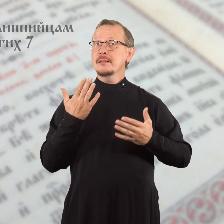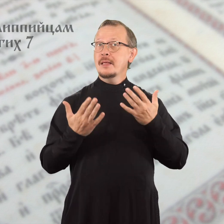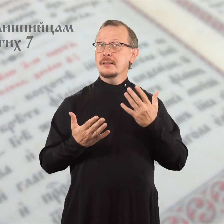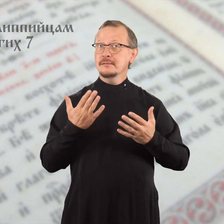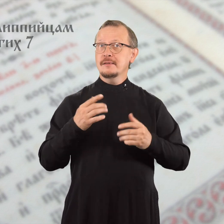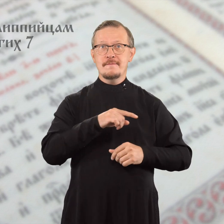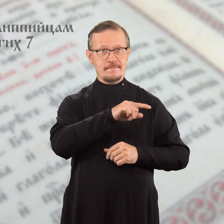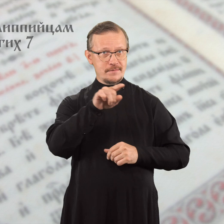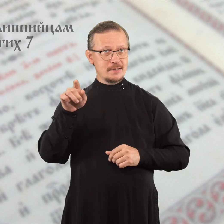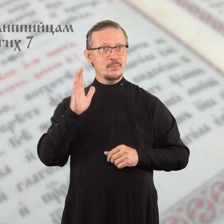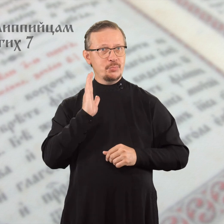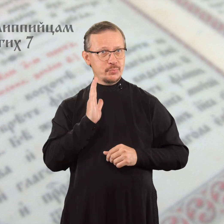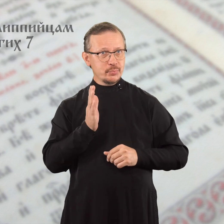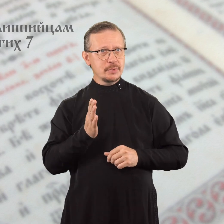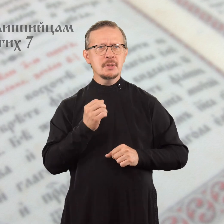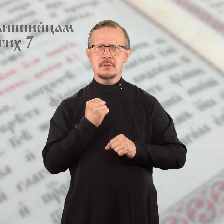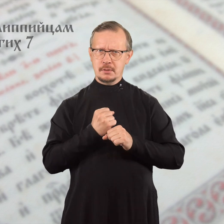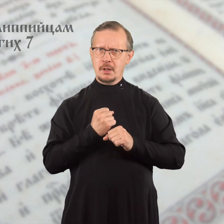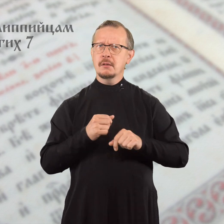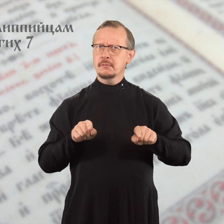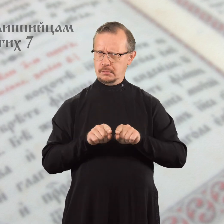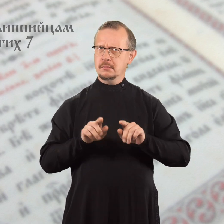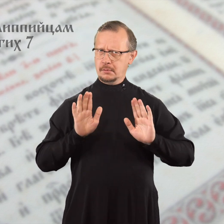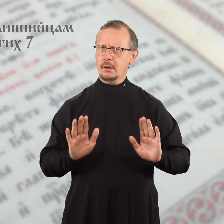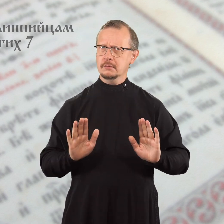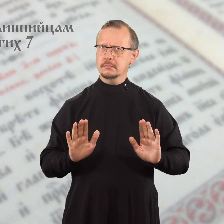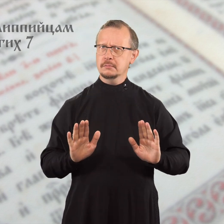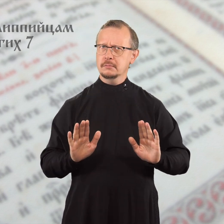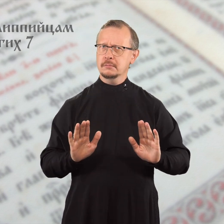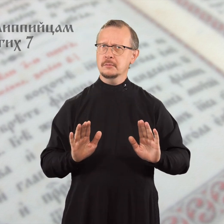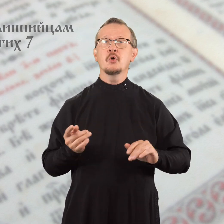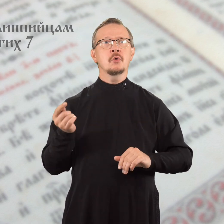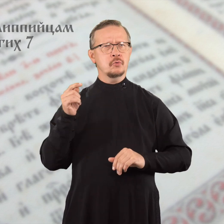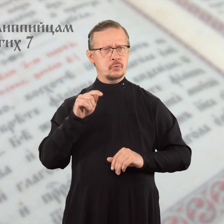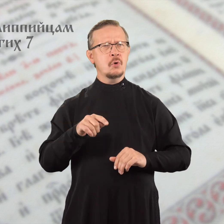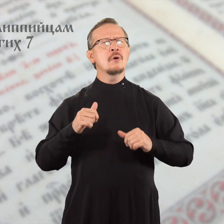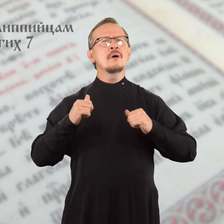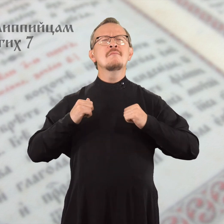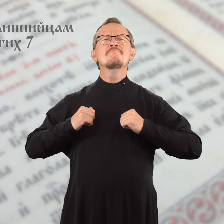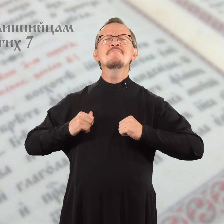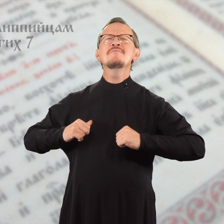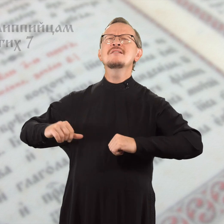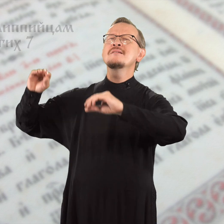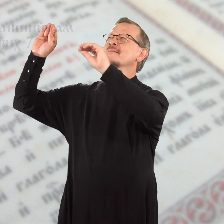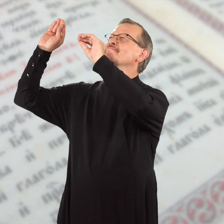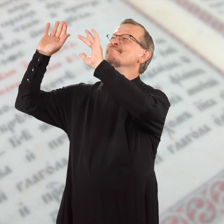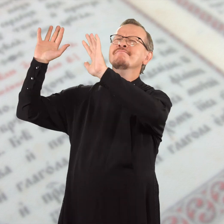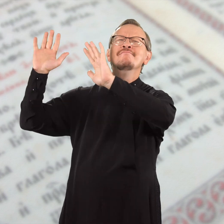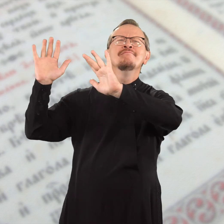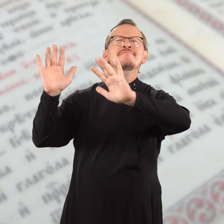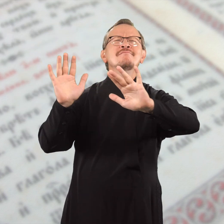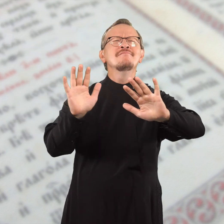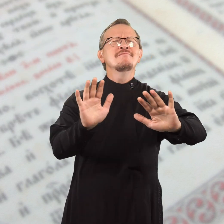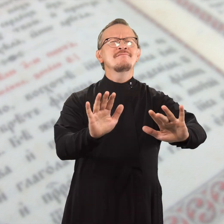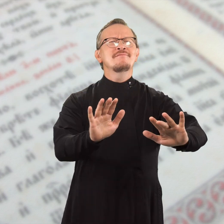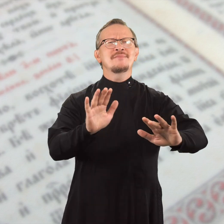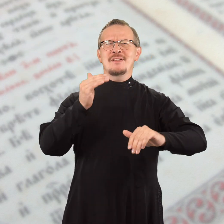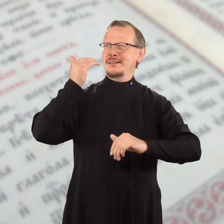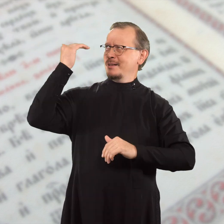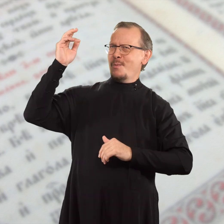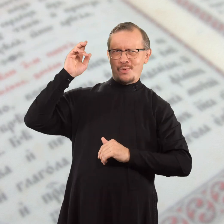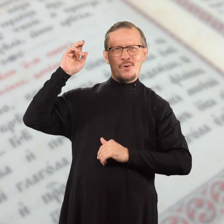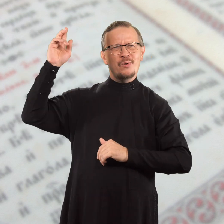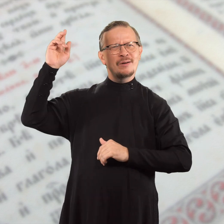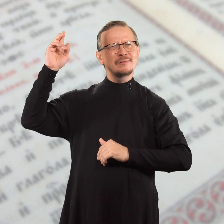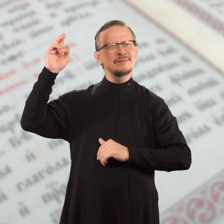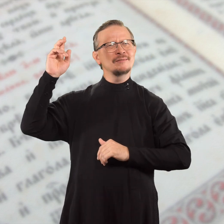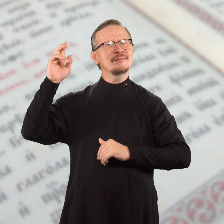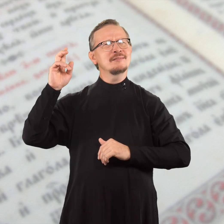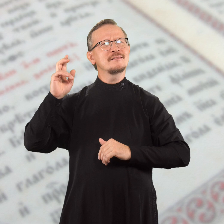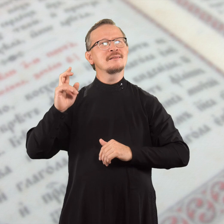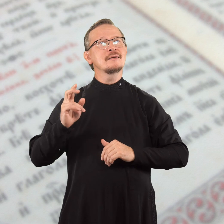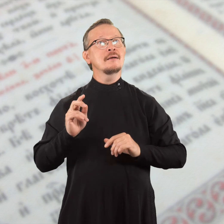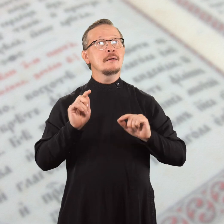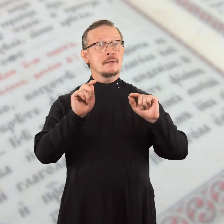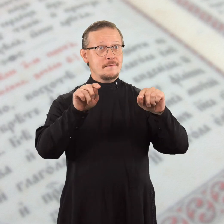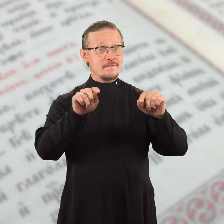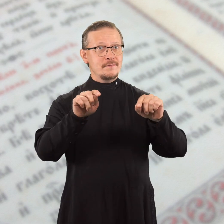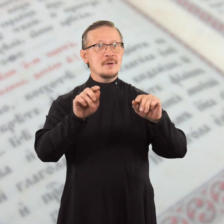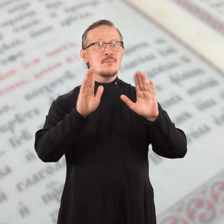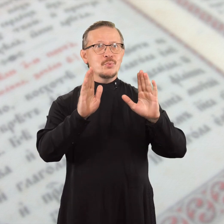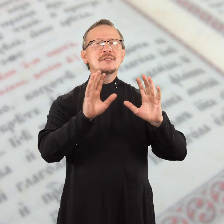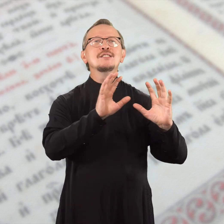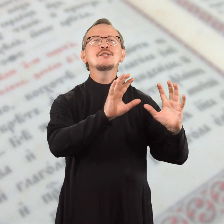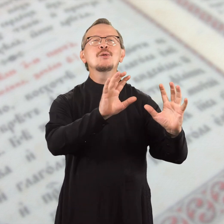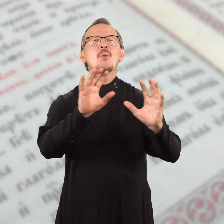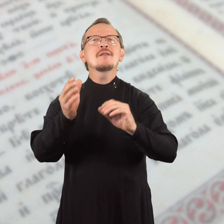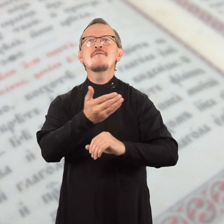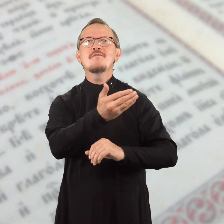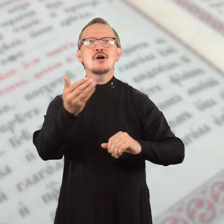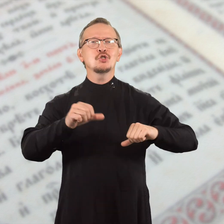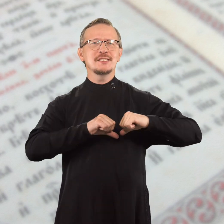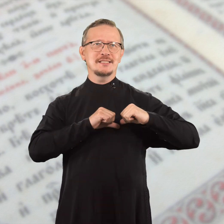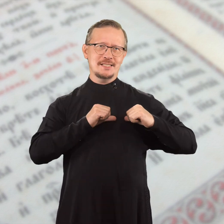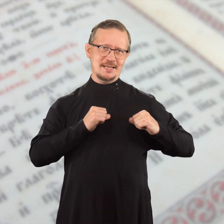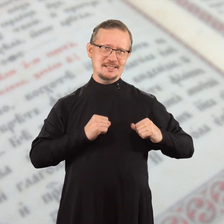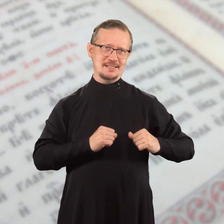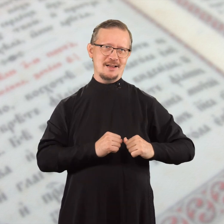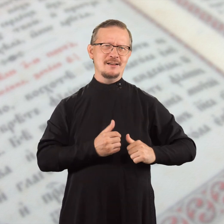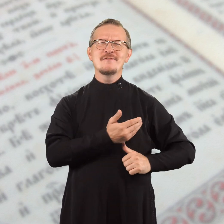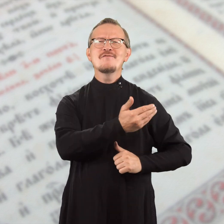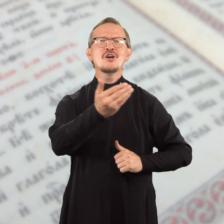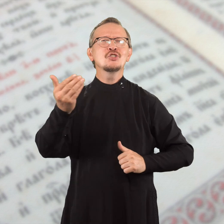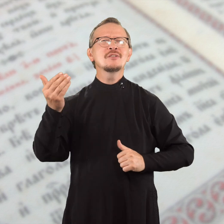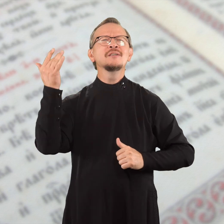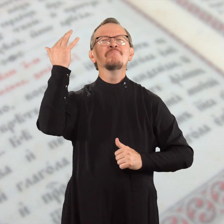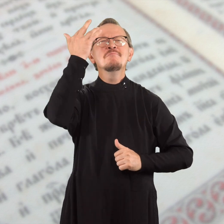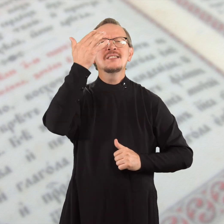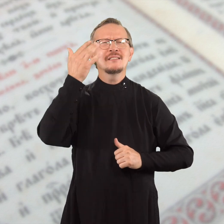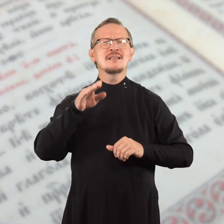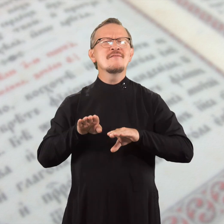Если вы будете делать так, то мир от Бога сохранит ваши сердца и мысли